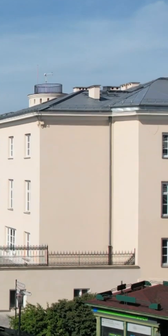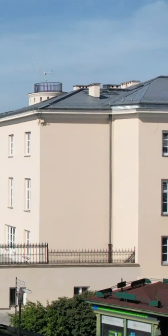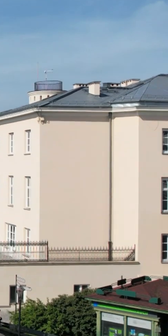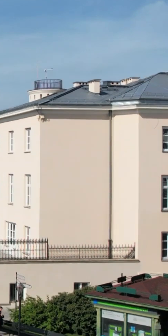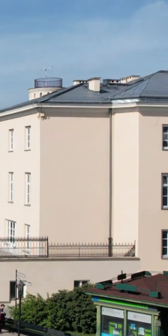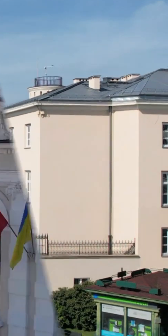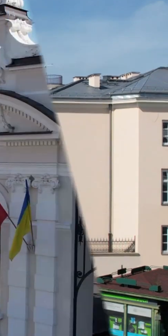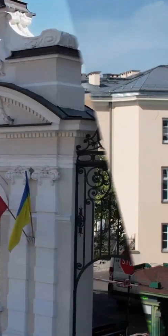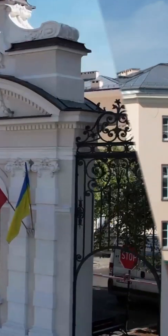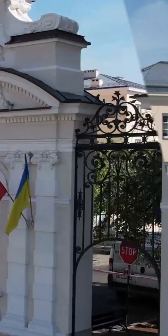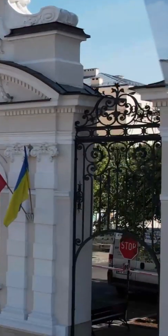[muzyka otwierająca]